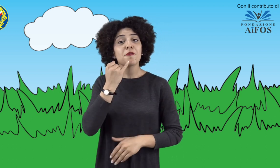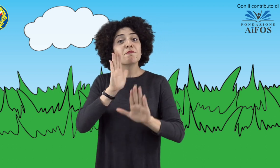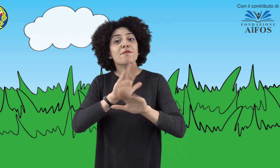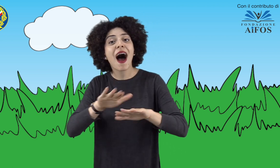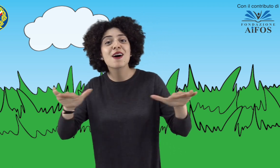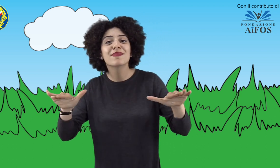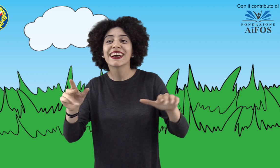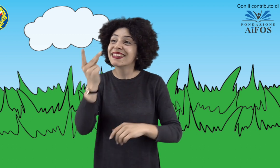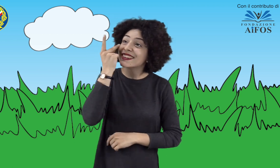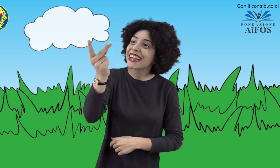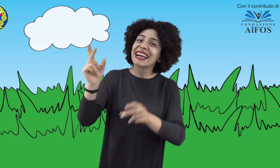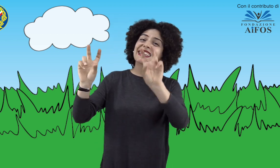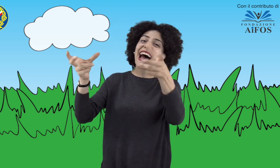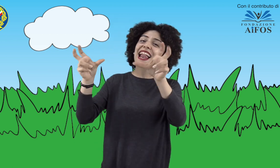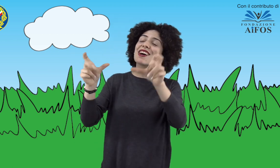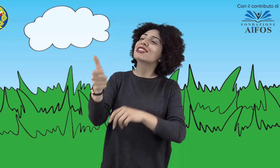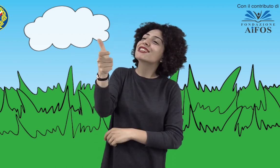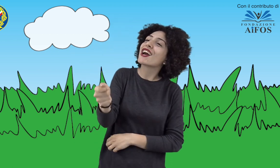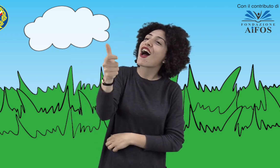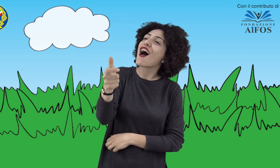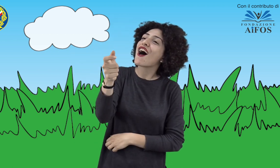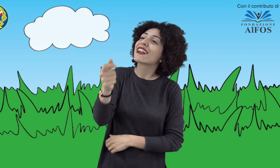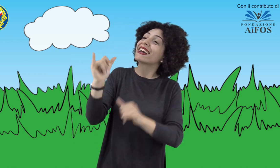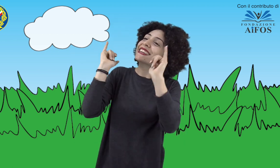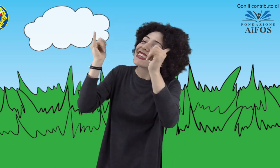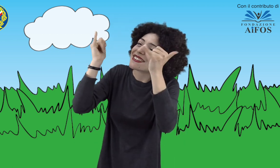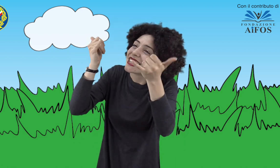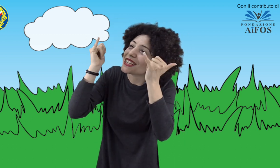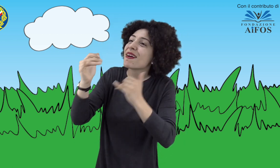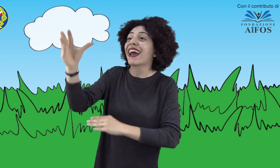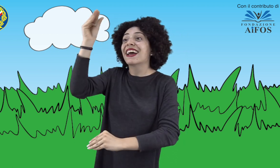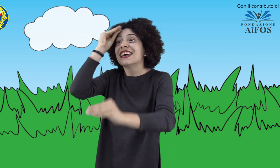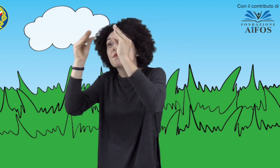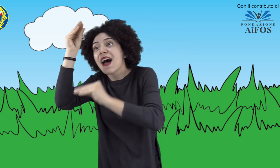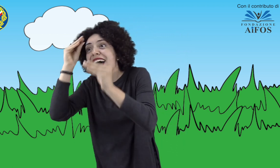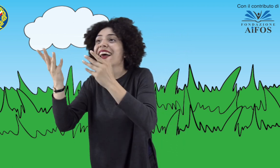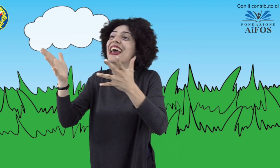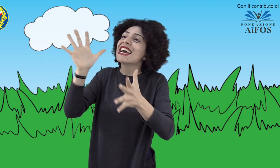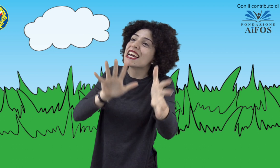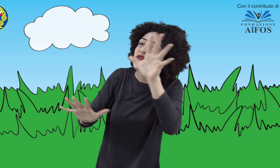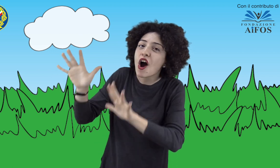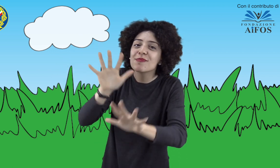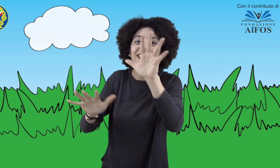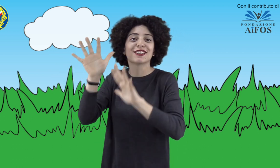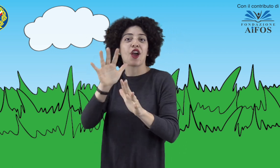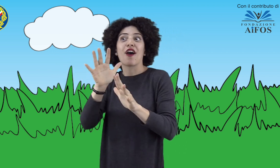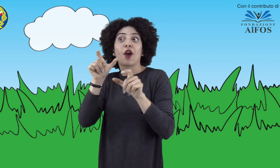Bambini, avete mai visto in TV programmi divertenti, interessanti, informativi